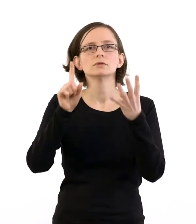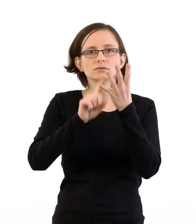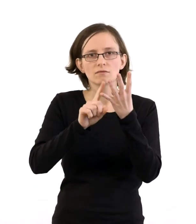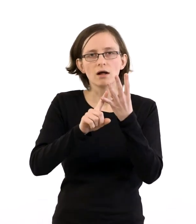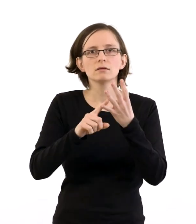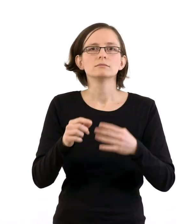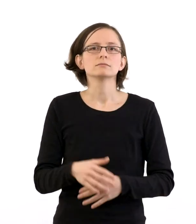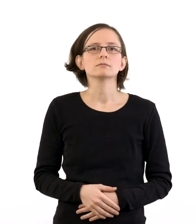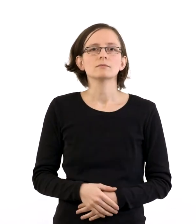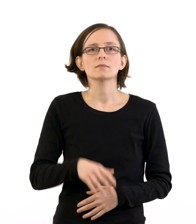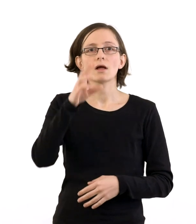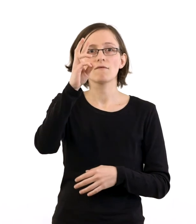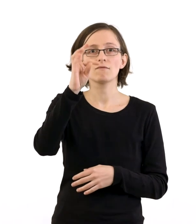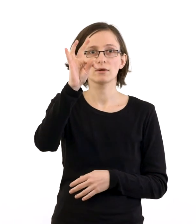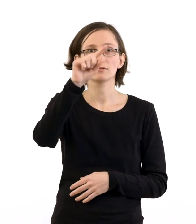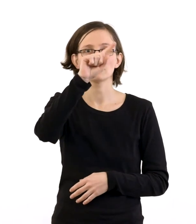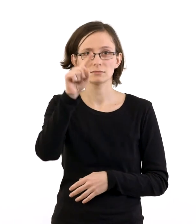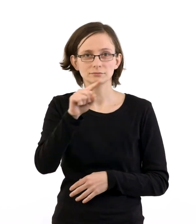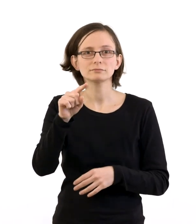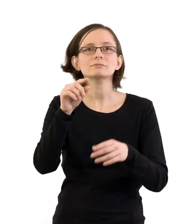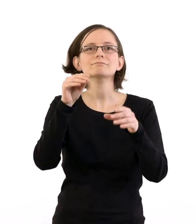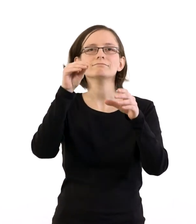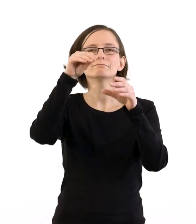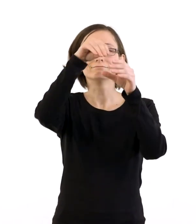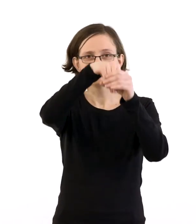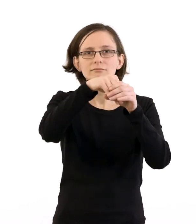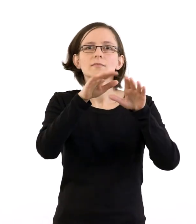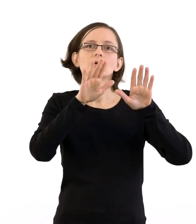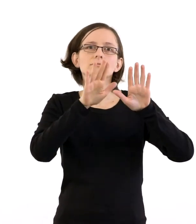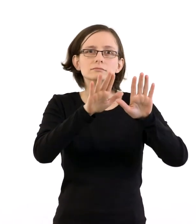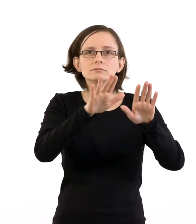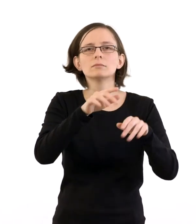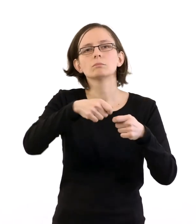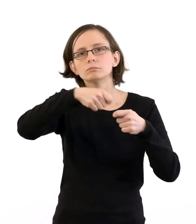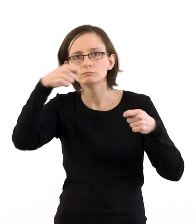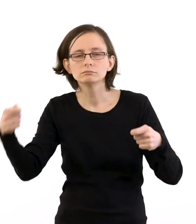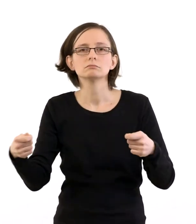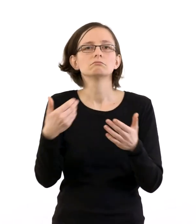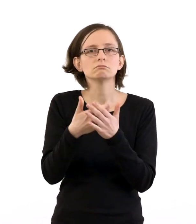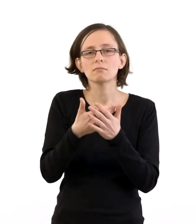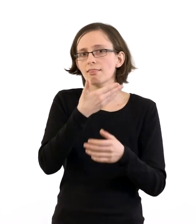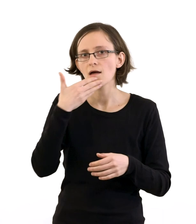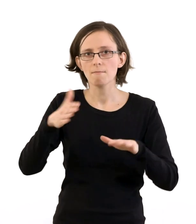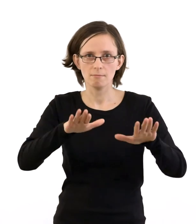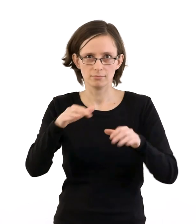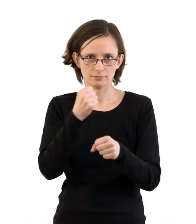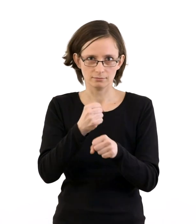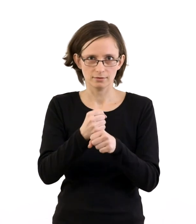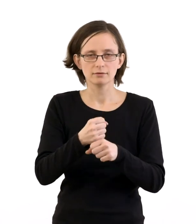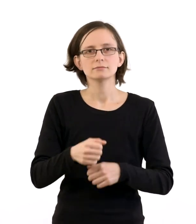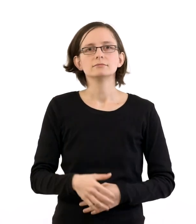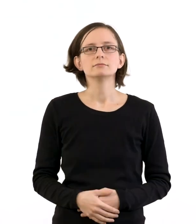4. przedłużenie pobytu w warsztacie z powodu okresowego braku możliwości podjęcia zatrudnienia (brak miejsc pracy).